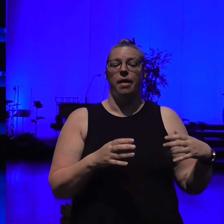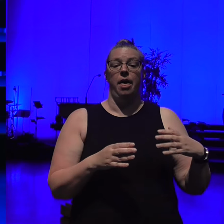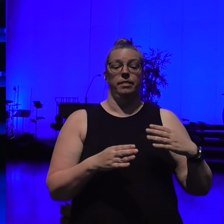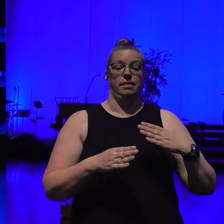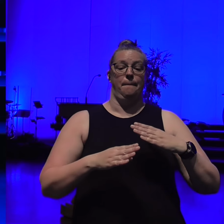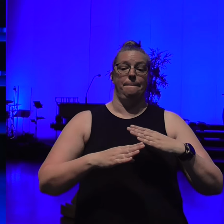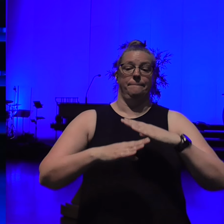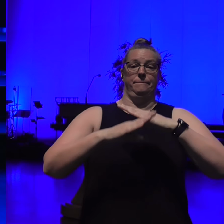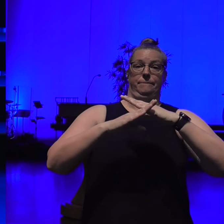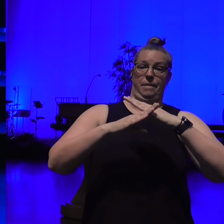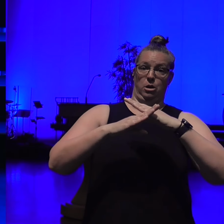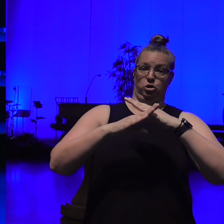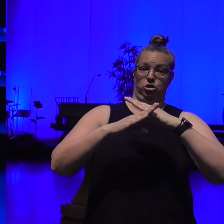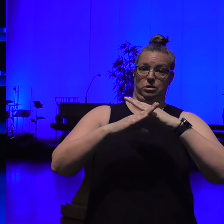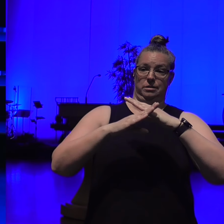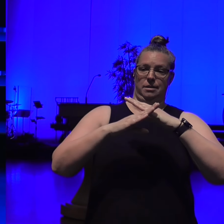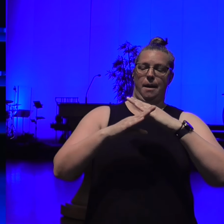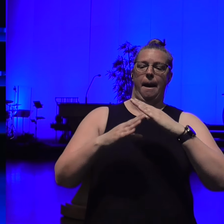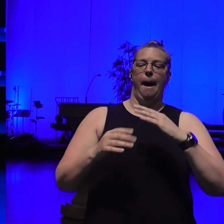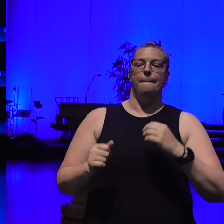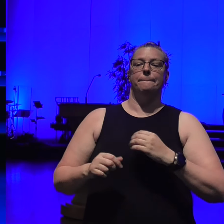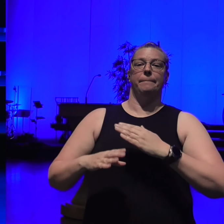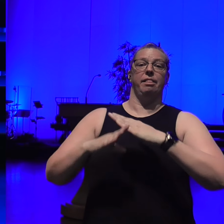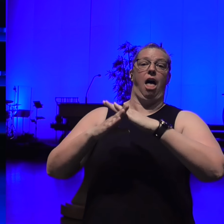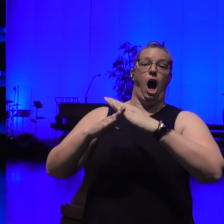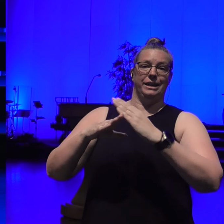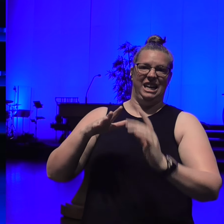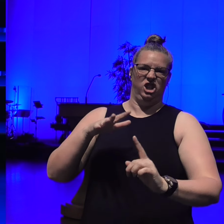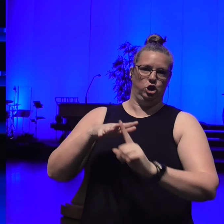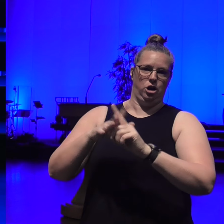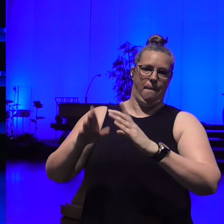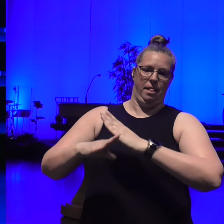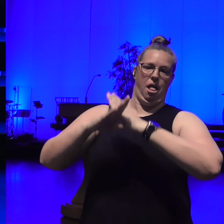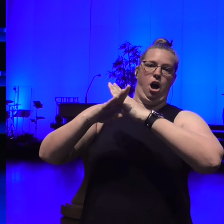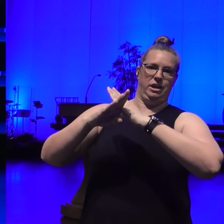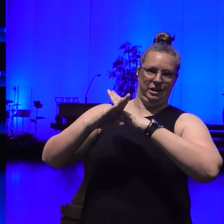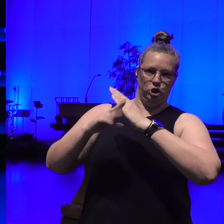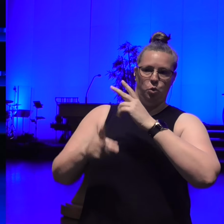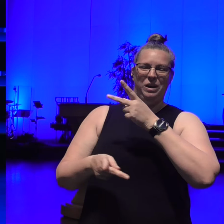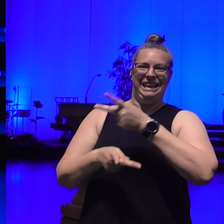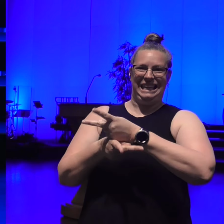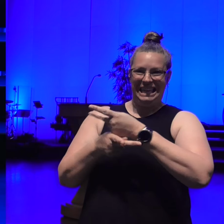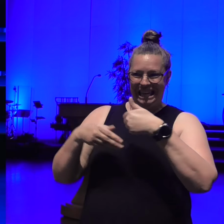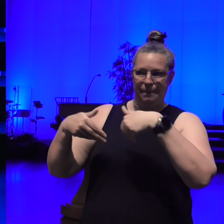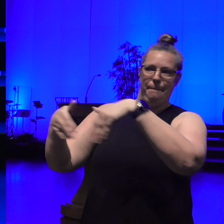el amor fuera de nuestras vidas. Los límites son el fruto de la autoconciencia donde podemos comunicarnos